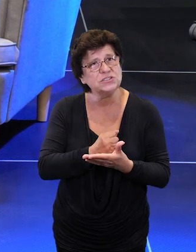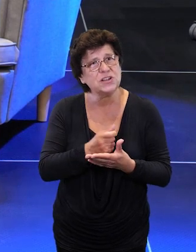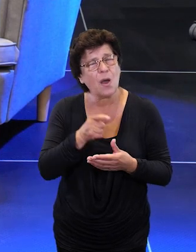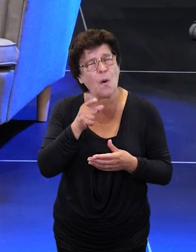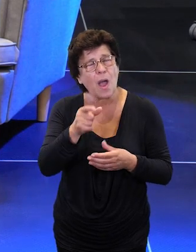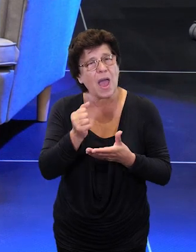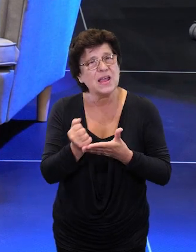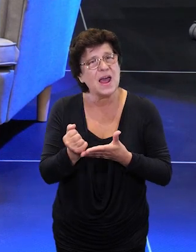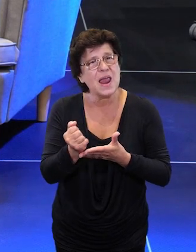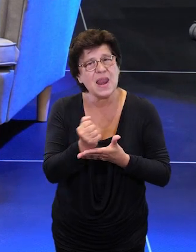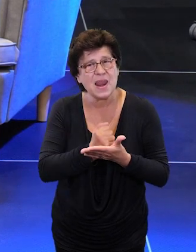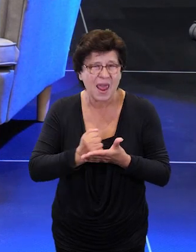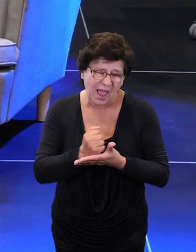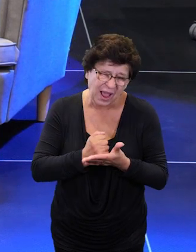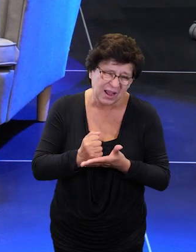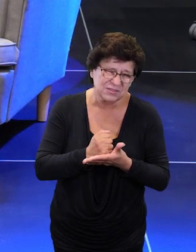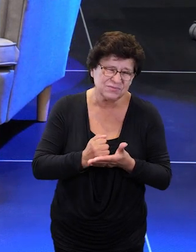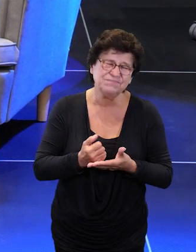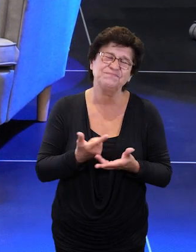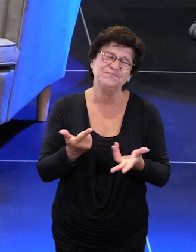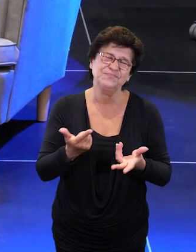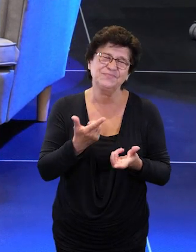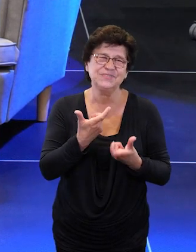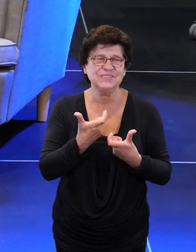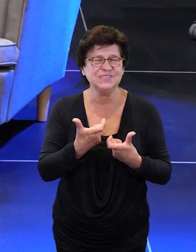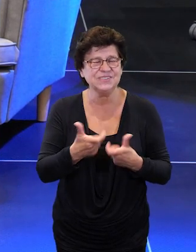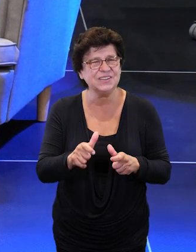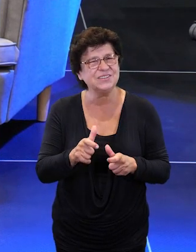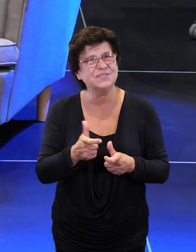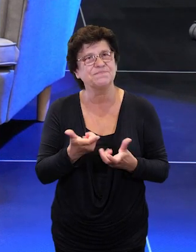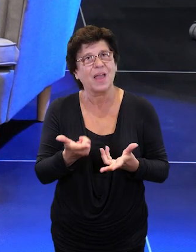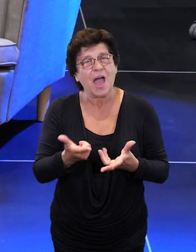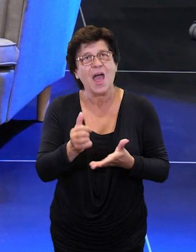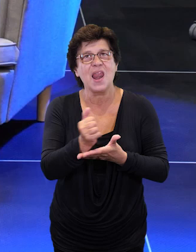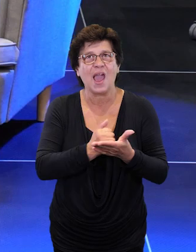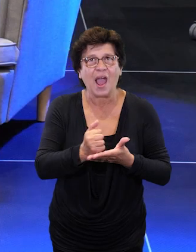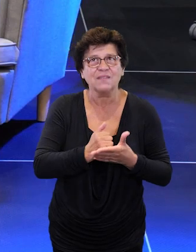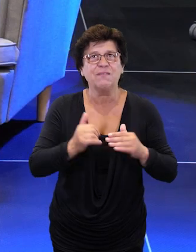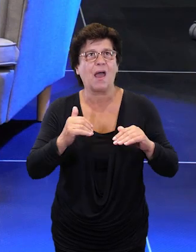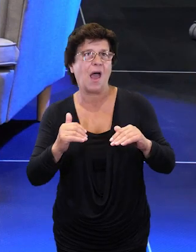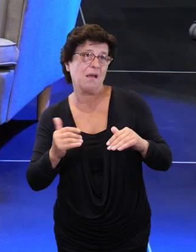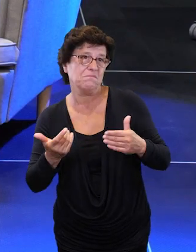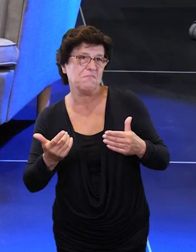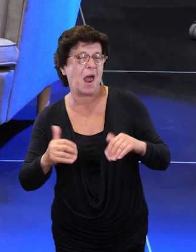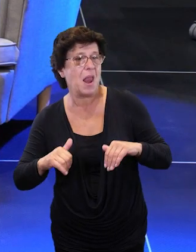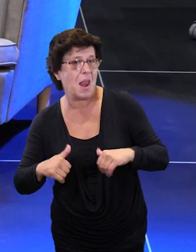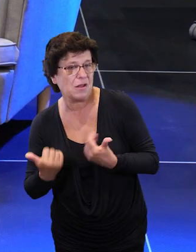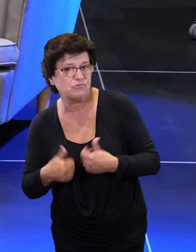które z jednej strony, nie ukrywajmy, leczą, ale z drugiej strony gdzieś tam mogą szkodzić?